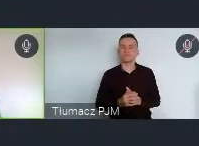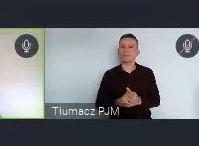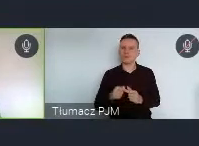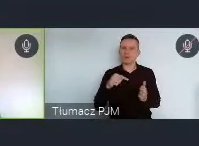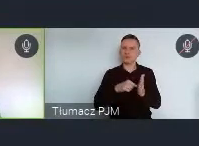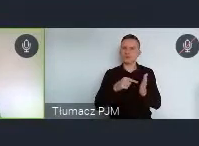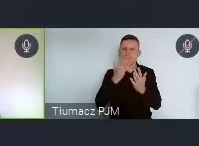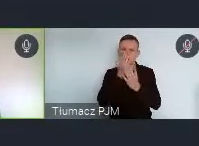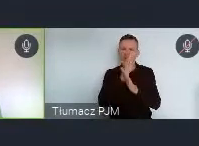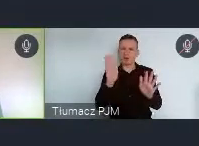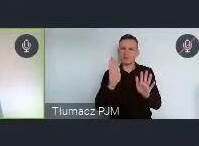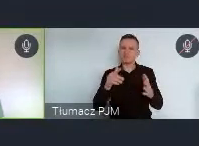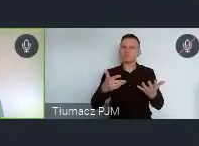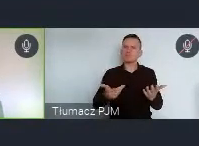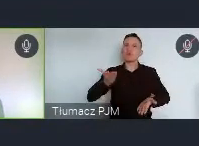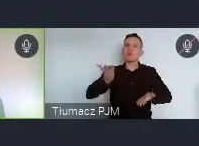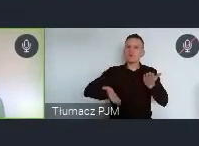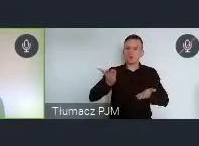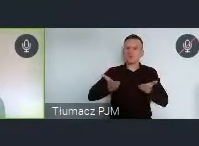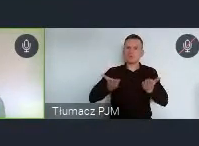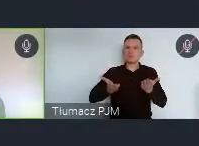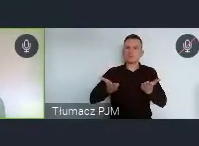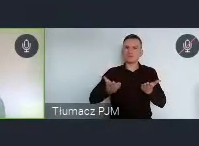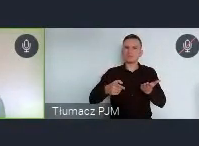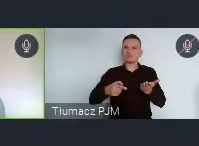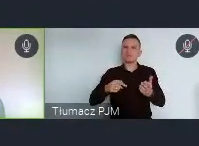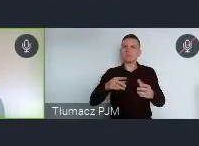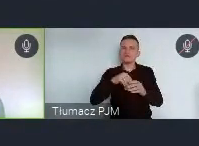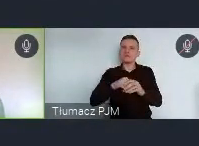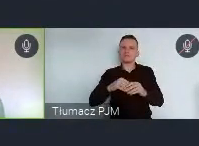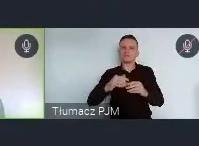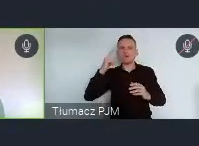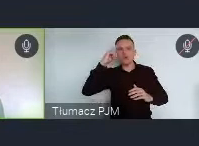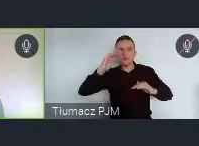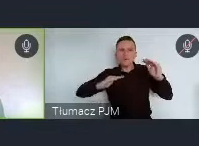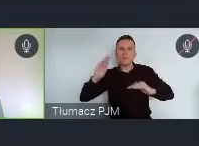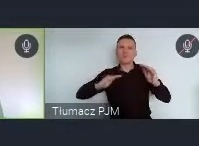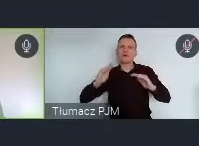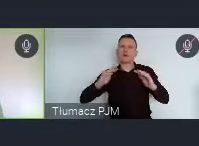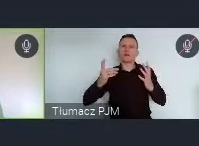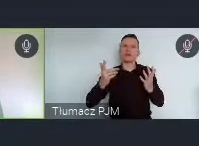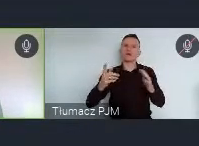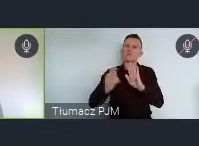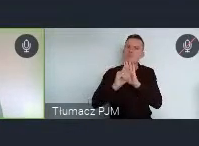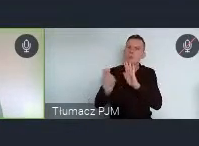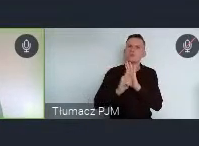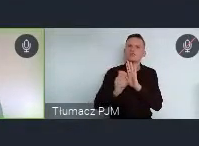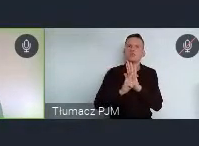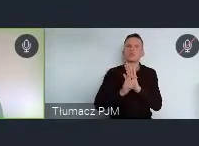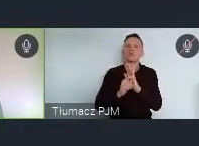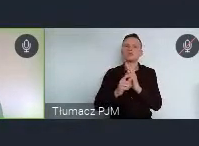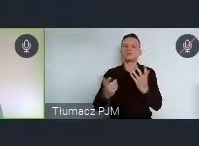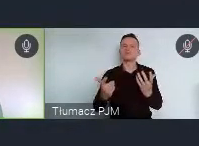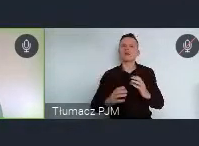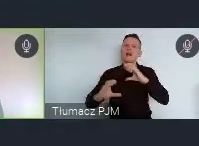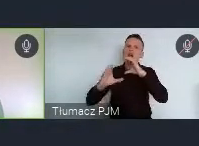w jaki sposób można budować zrównoważoną mobilność, bazując na pojazdach nisko i zeroemisyjnych